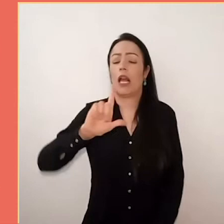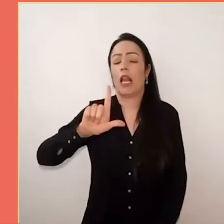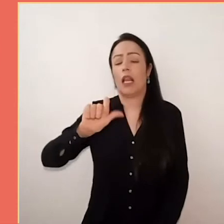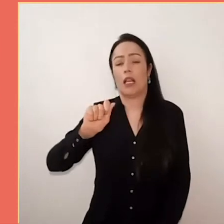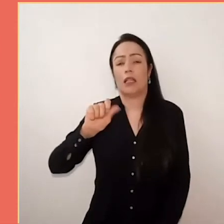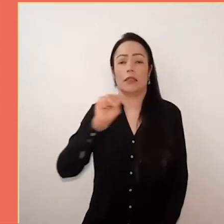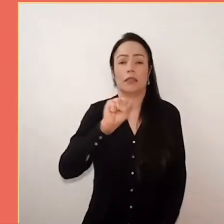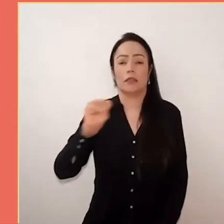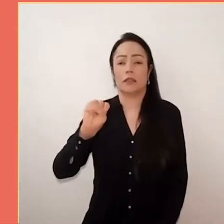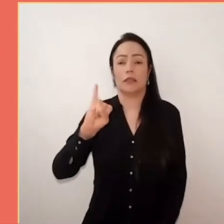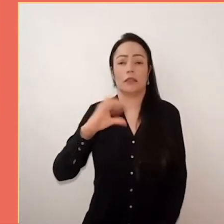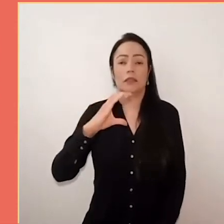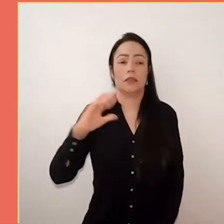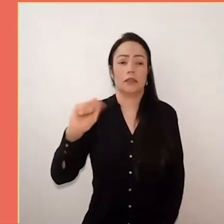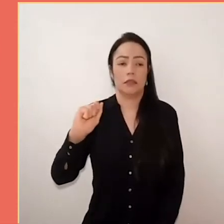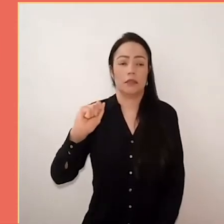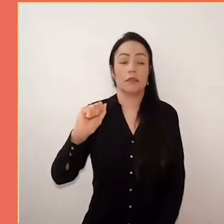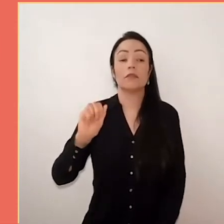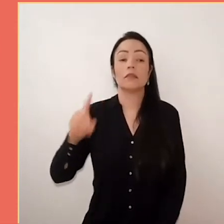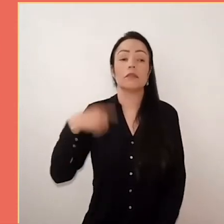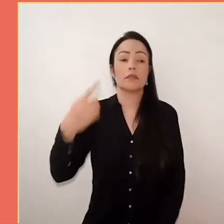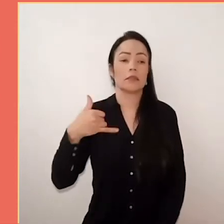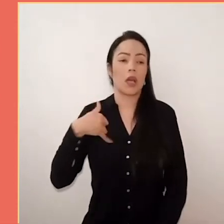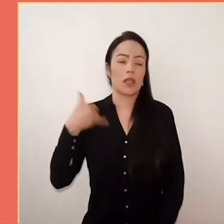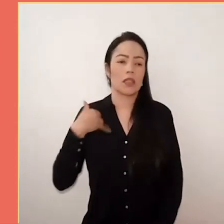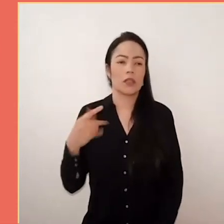e aos meus 22 anos de idade